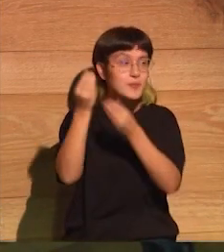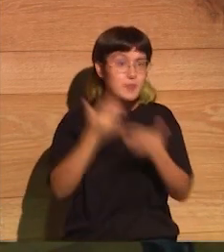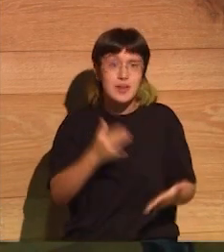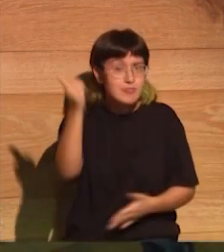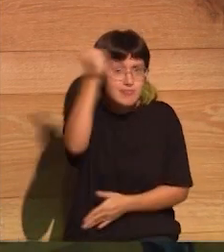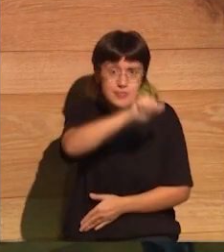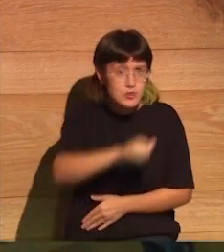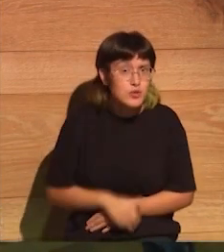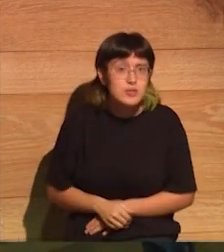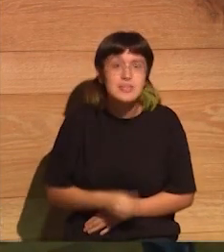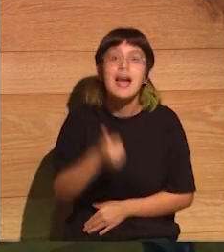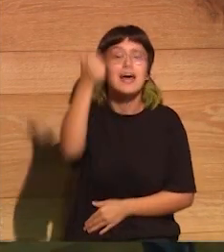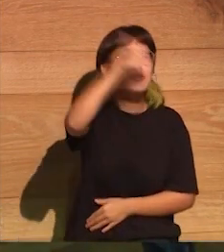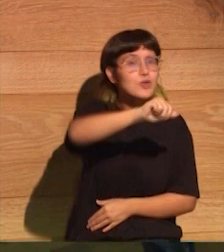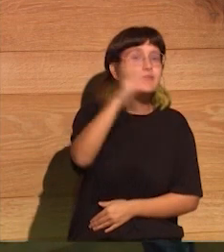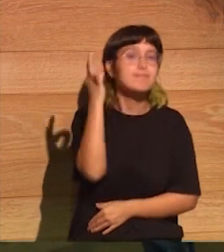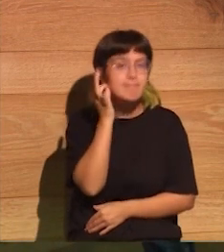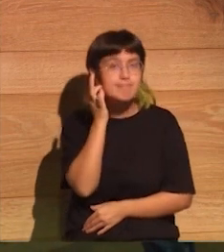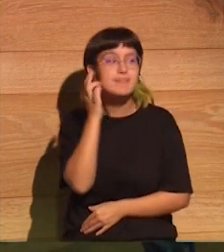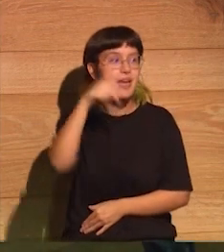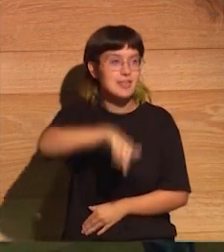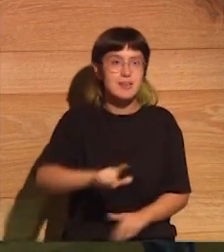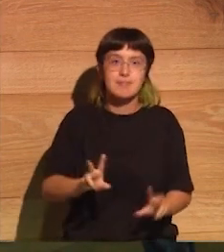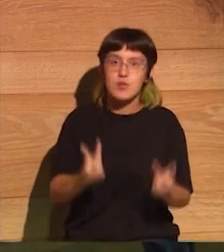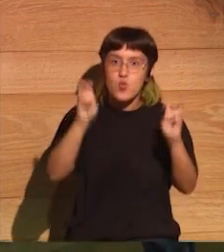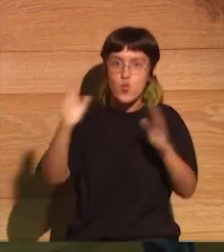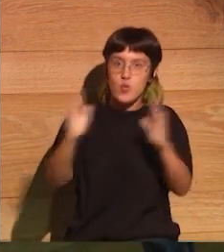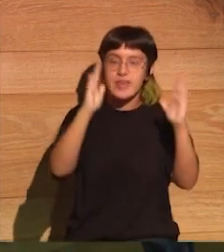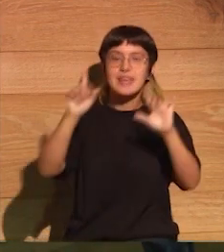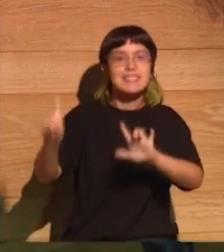a todos y a todas, a esta nueva edición, a esta 6.ª edición de enlightED.